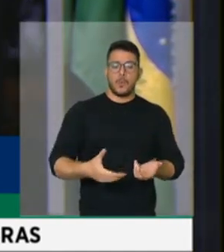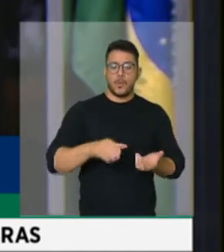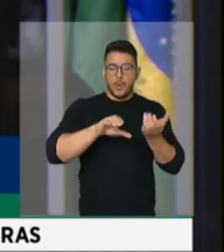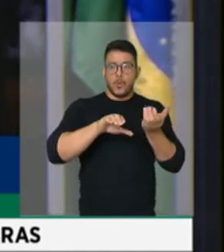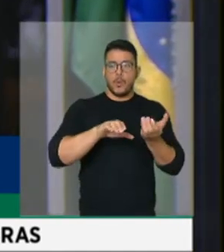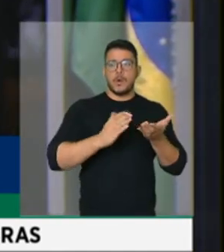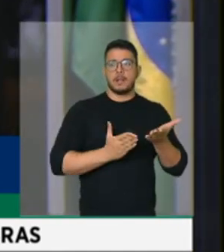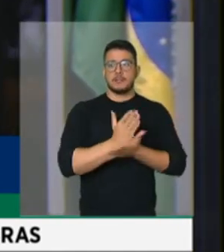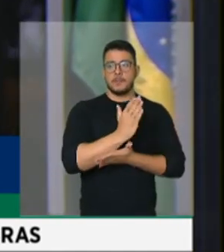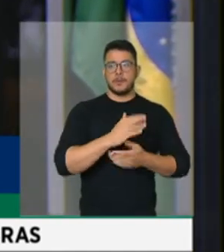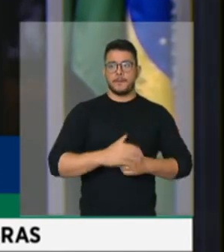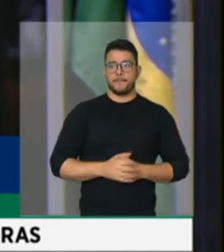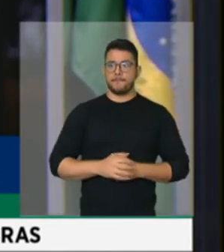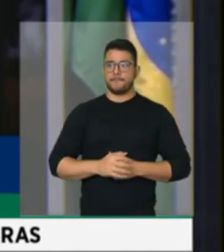O PROCESSO DE DESESTATIZAÇÃO EXIGIRIAM DIVERSAS OPÇÕES,